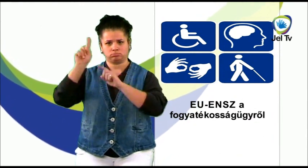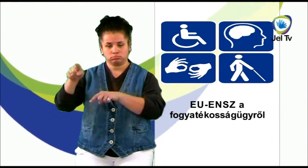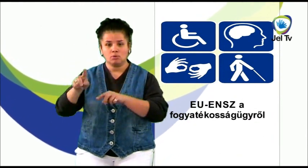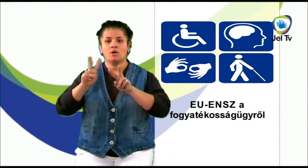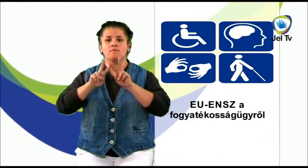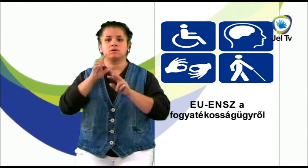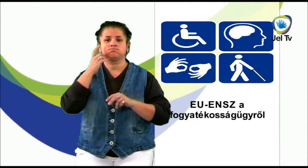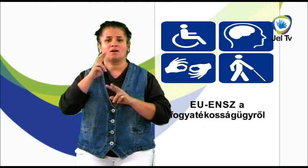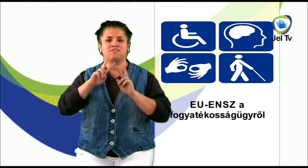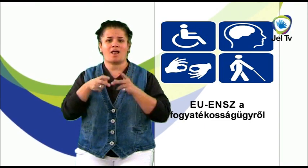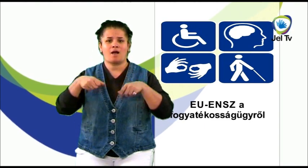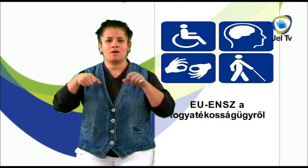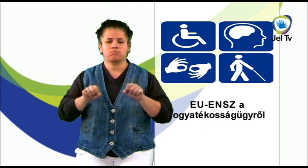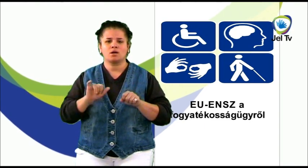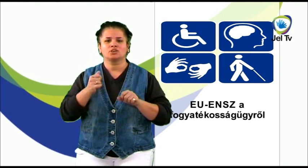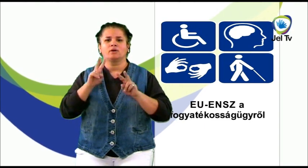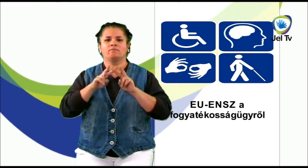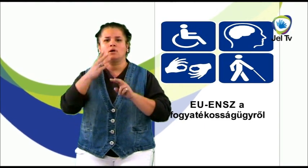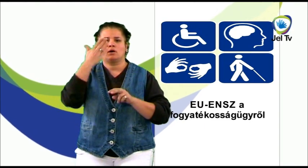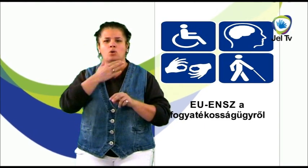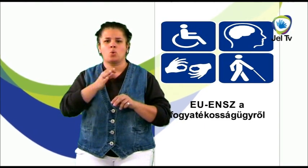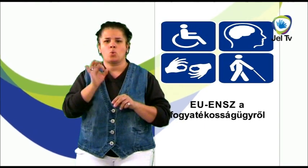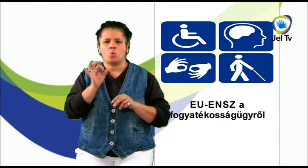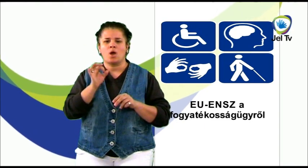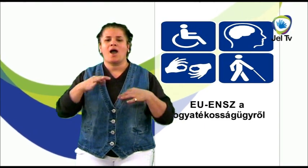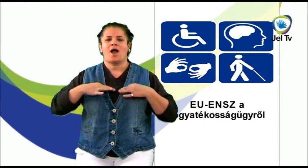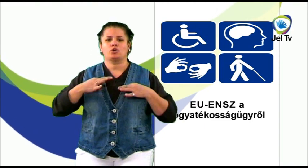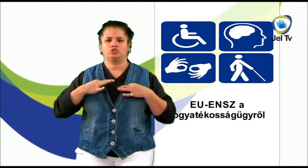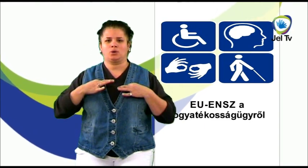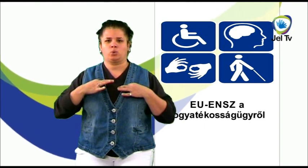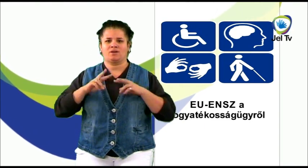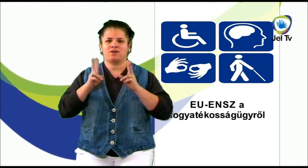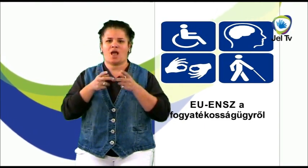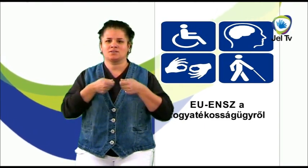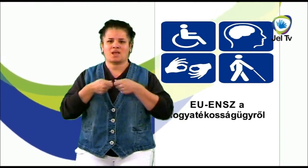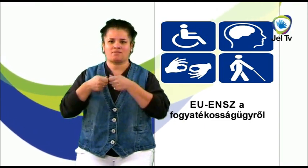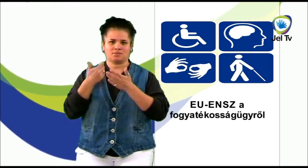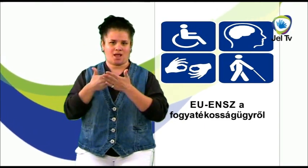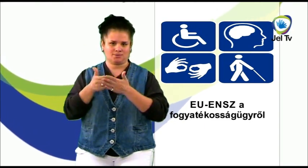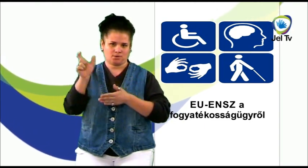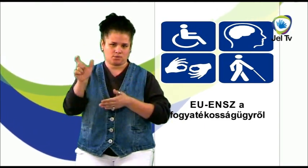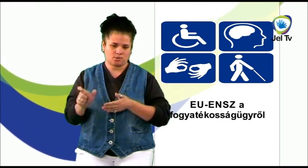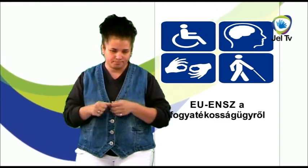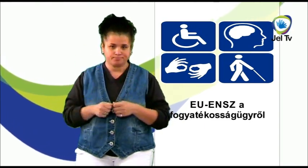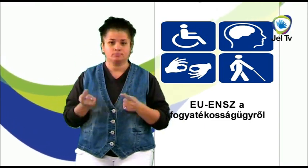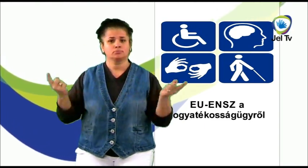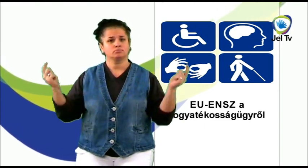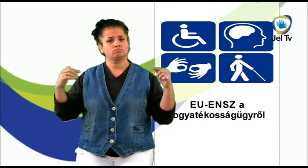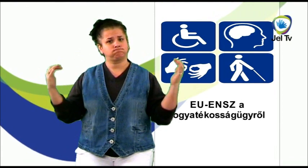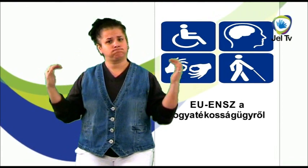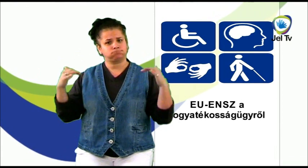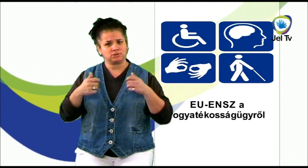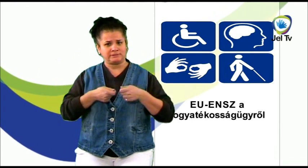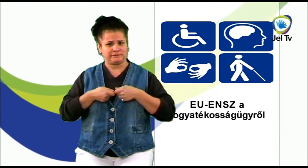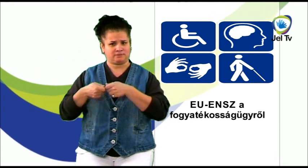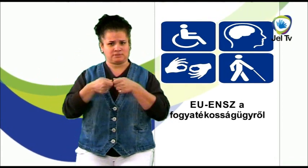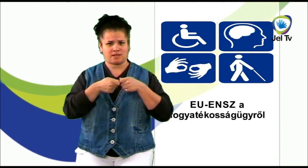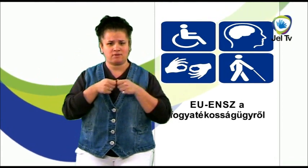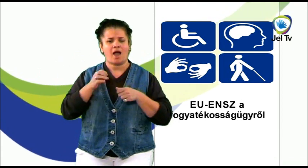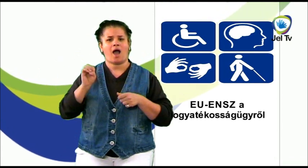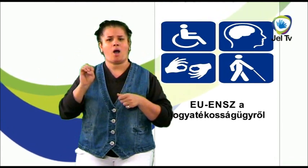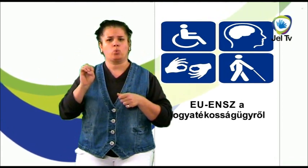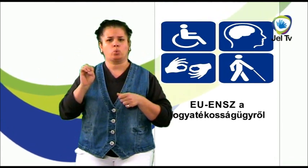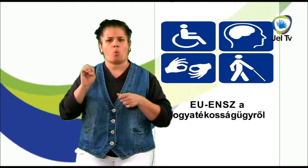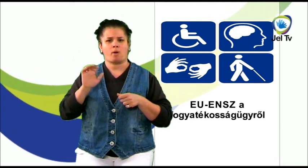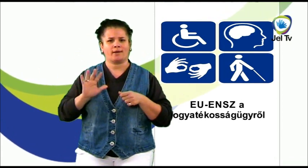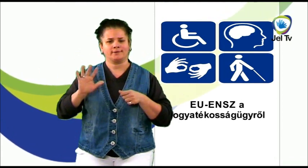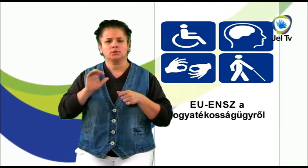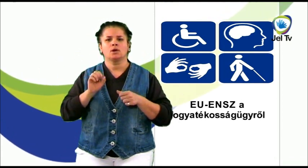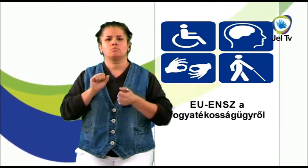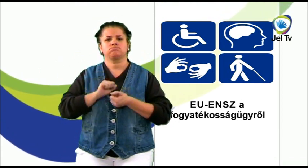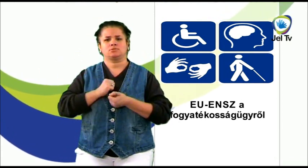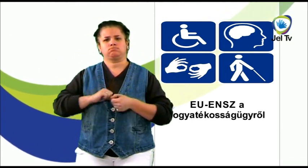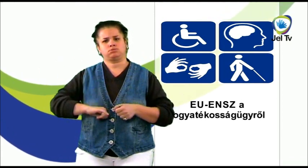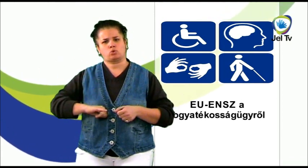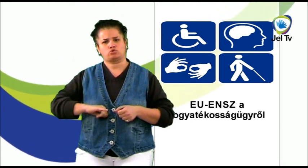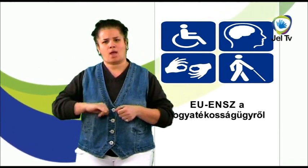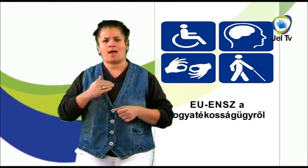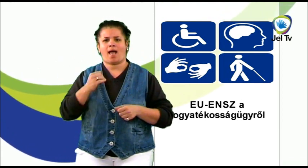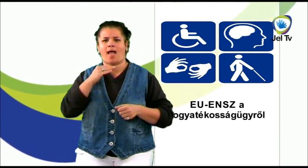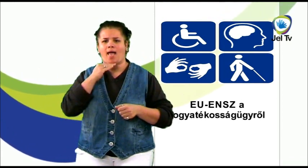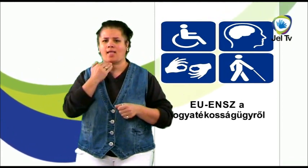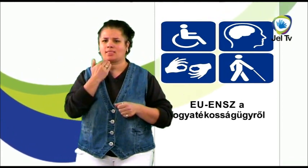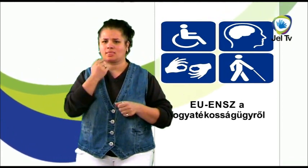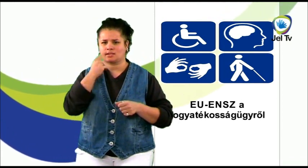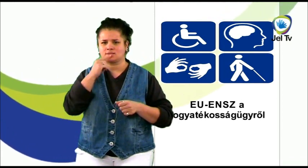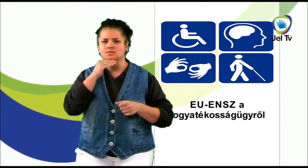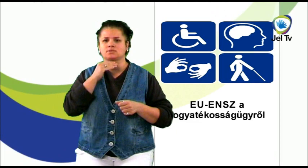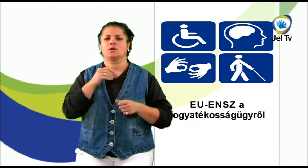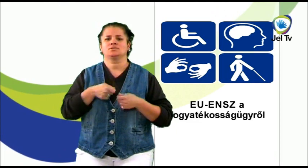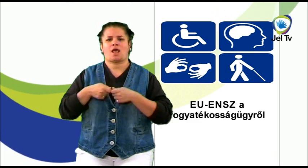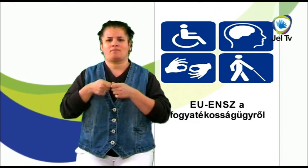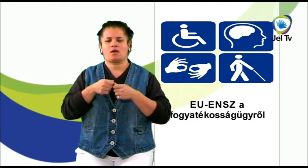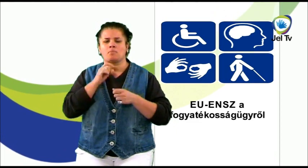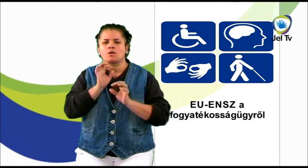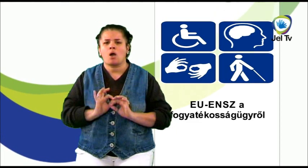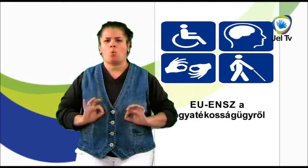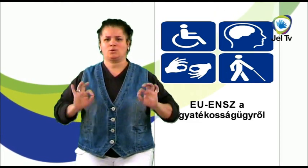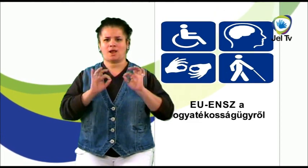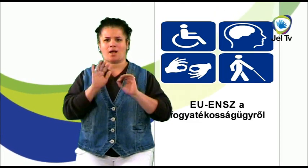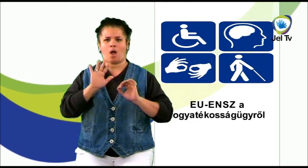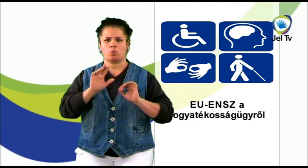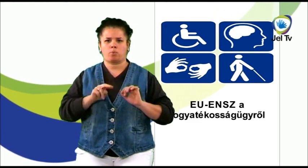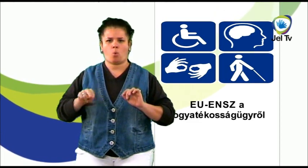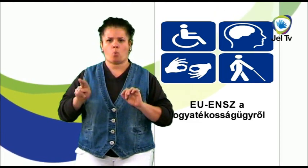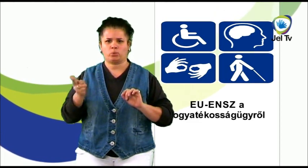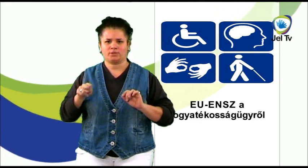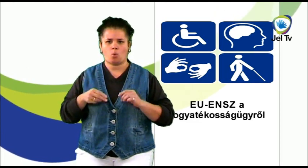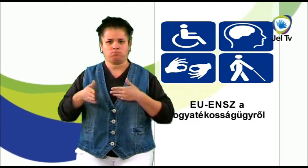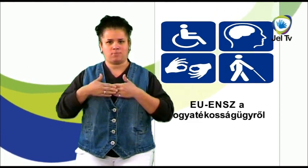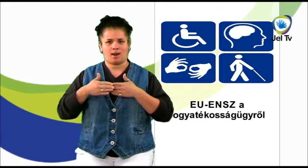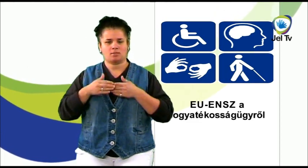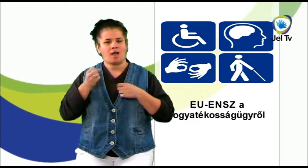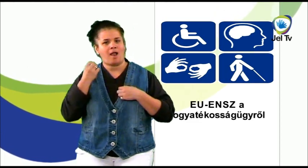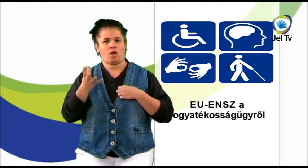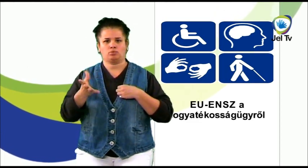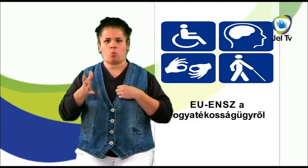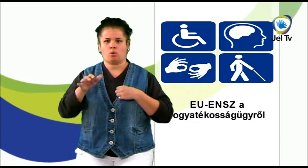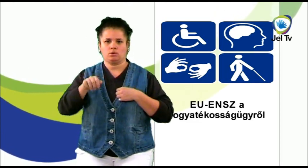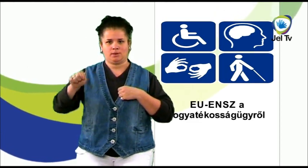WB Világbank és WHO Egészségügyi Világszervezet szervezésében az Európai Bizottság, az ENSZ szervei és Magyarország az Európai Unió mellett működő Állandó Képviselete